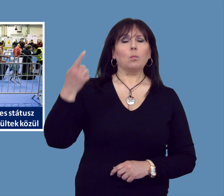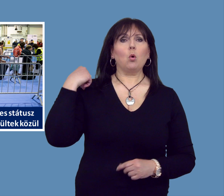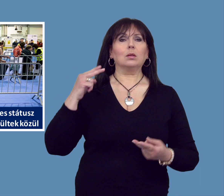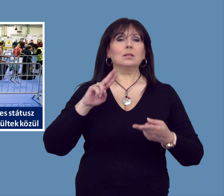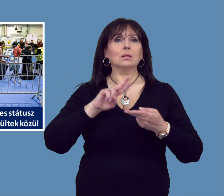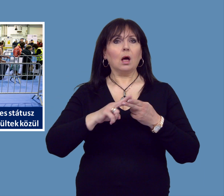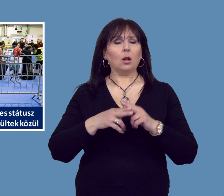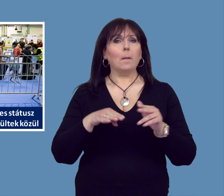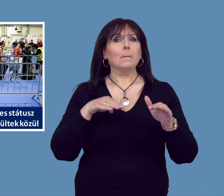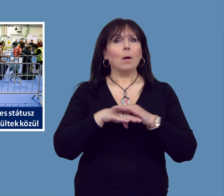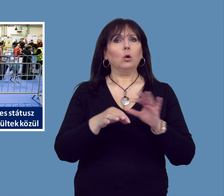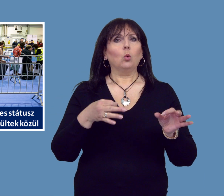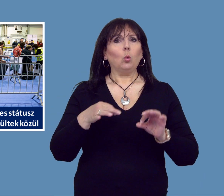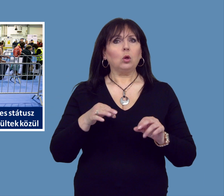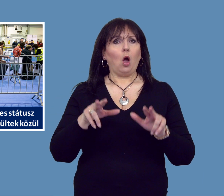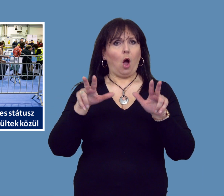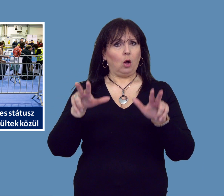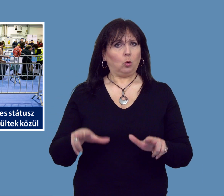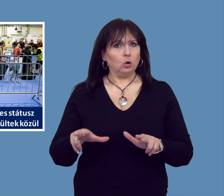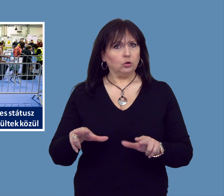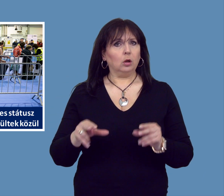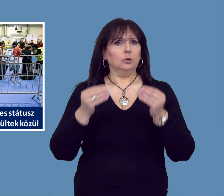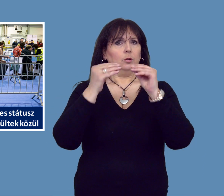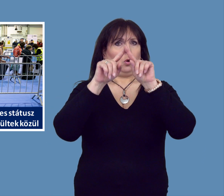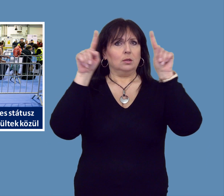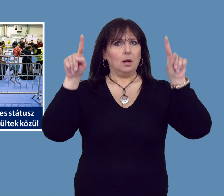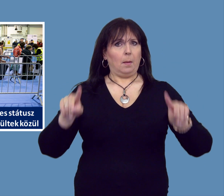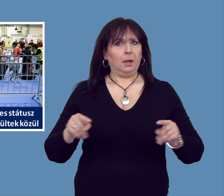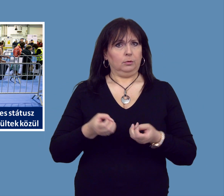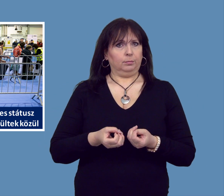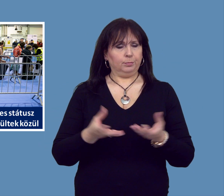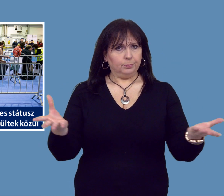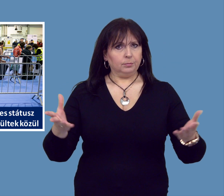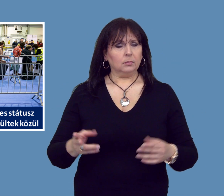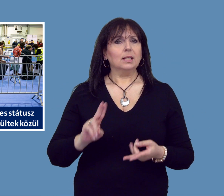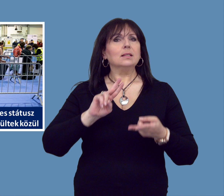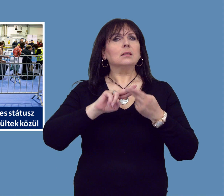A hatóság közleményében írták, hogy